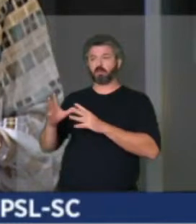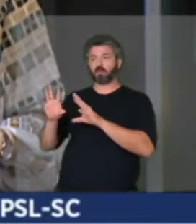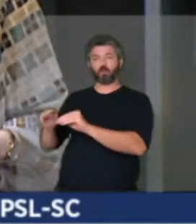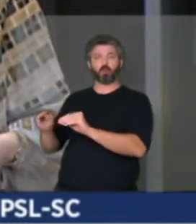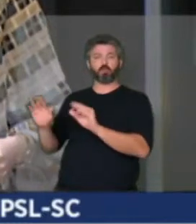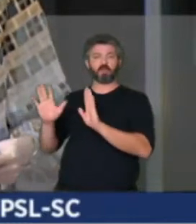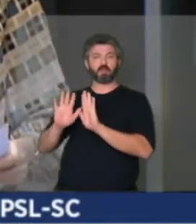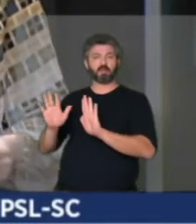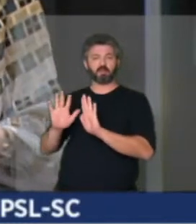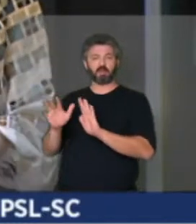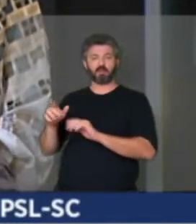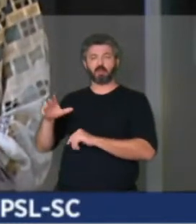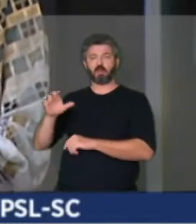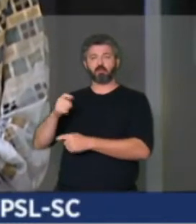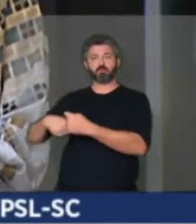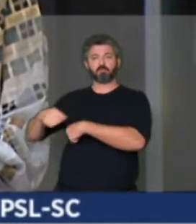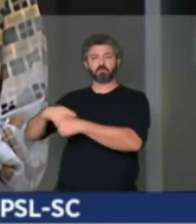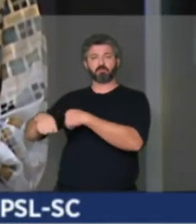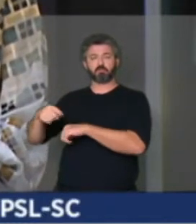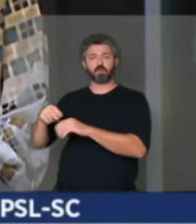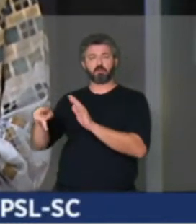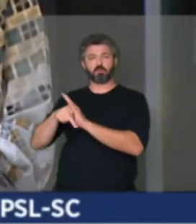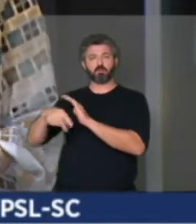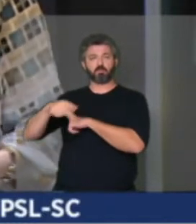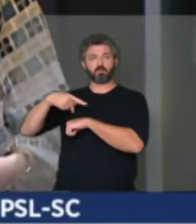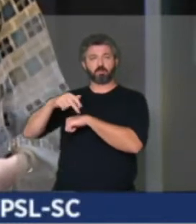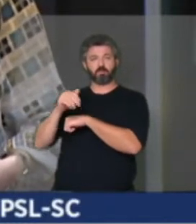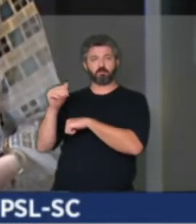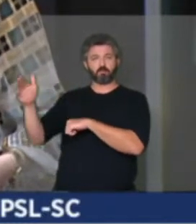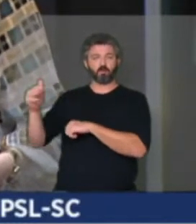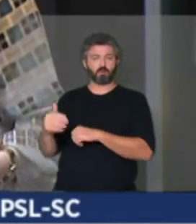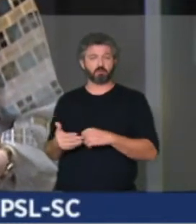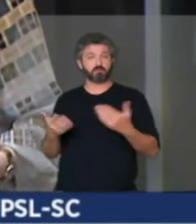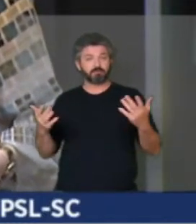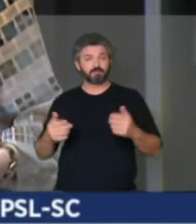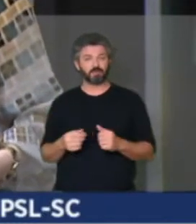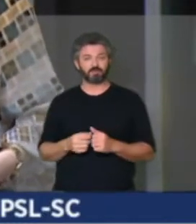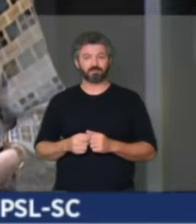NO EXTERIOR. OU SEJA... NÃO É CRIME TER CONTA NO EXTERIOR, O CRIME É VOCÊ NÃO DECLARAR... É RECEITA E